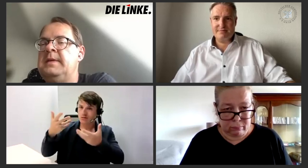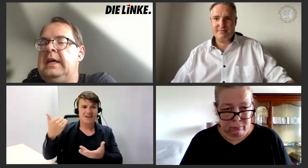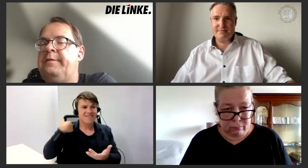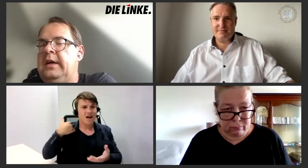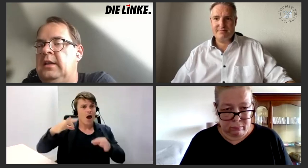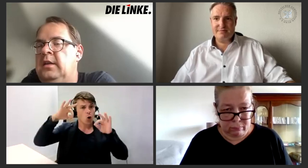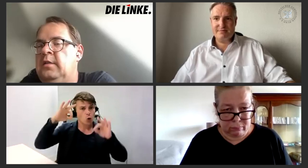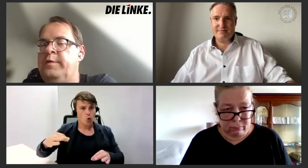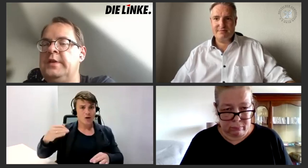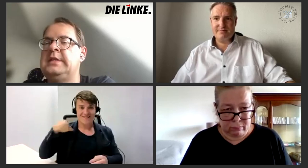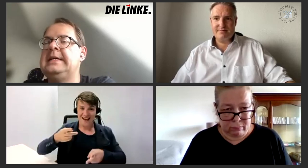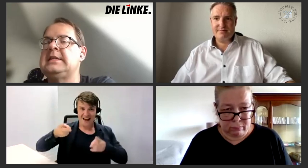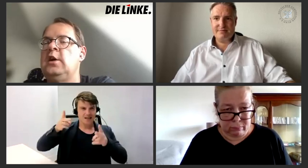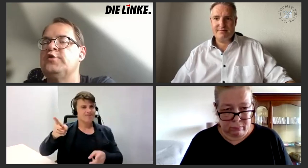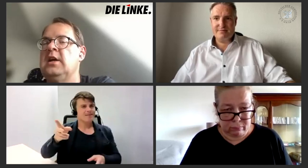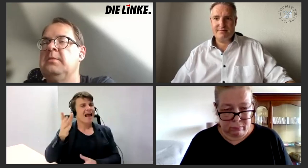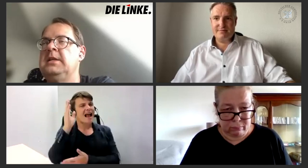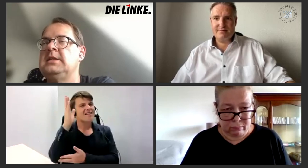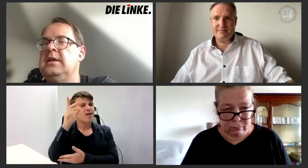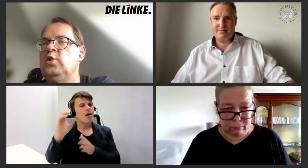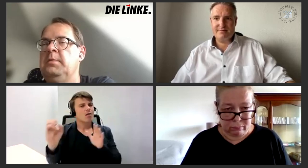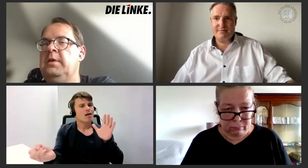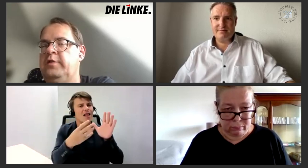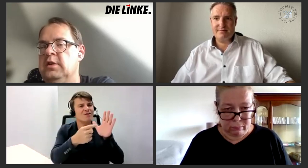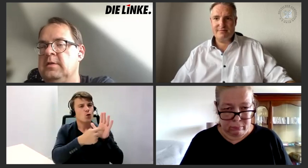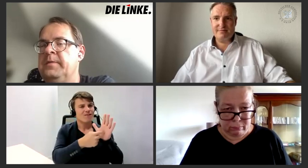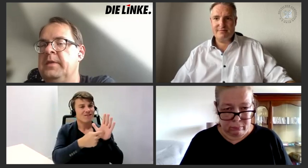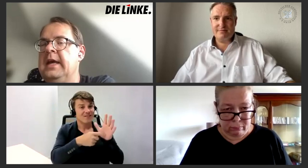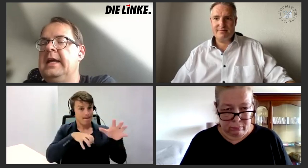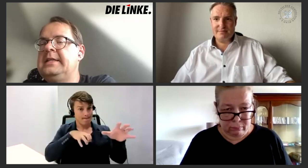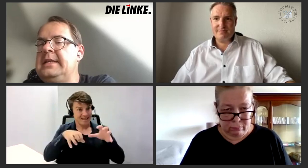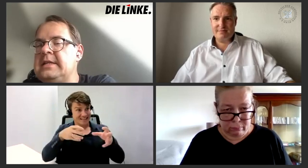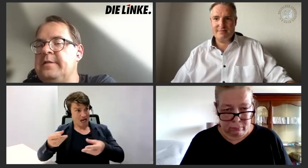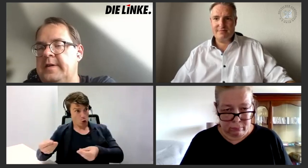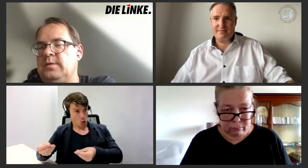es gut und richtig, dass wenn der Referentenentwurf, also der erste Aufschlag im Ministerium erfolgt,